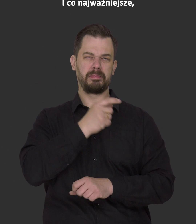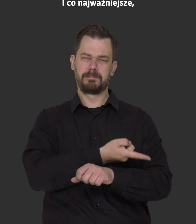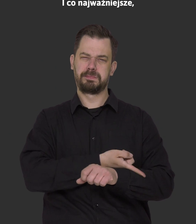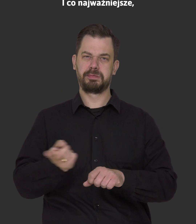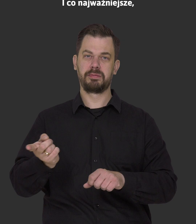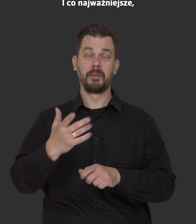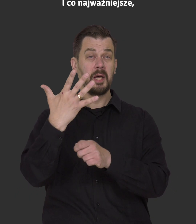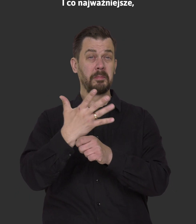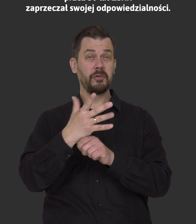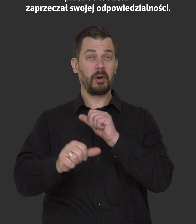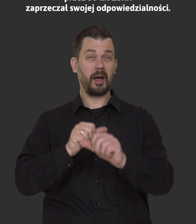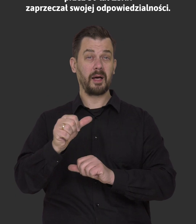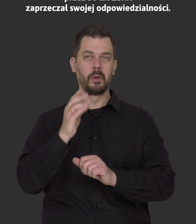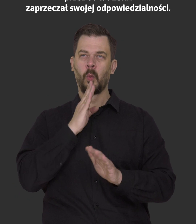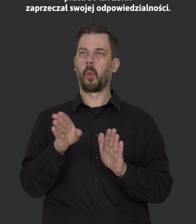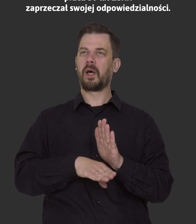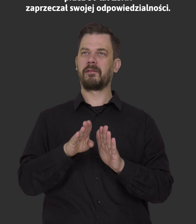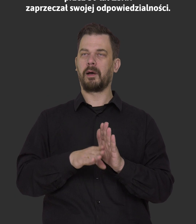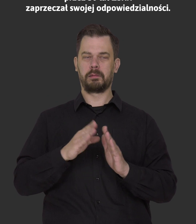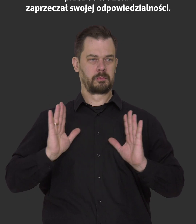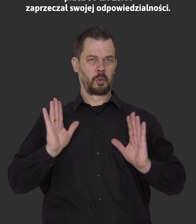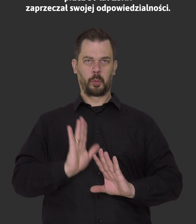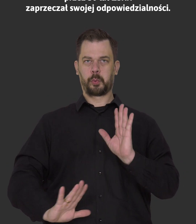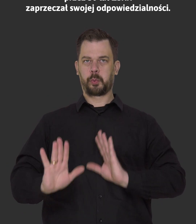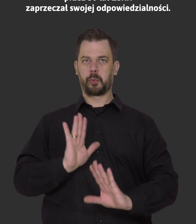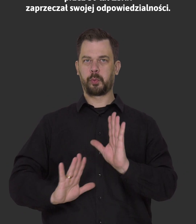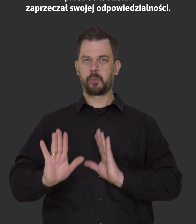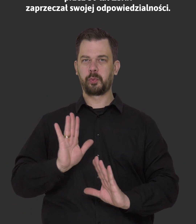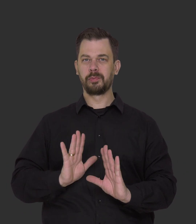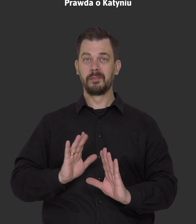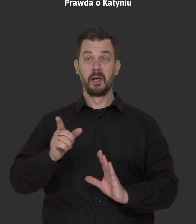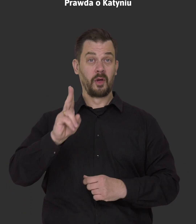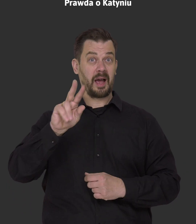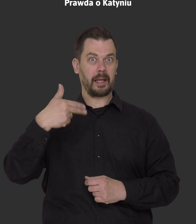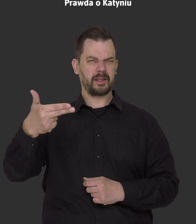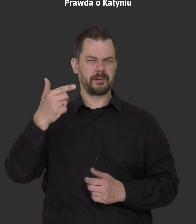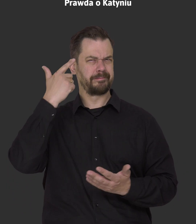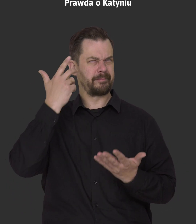I co najważniejsze, przez 50 lat ZSRR zaprzeczał swojej odpowiedzialności. Prawda o Katyniu